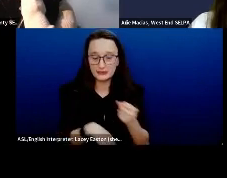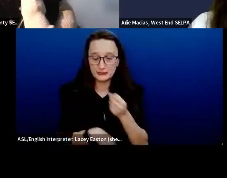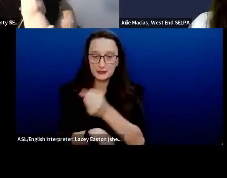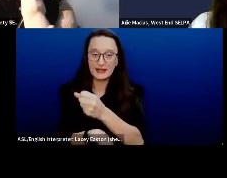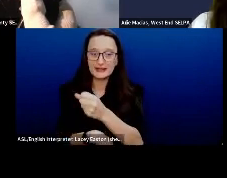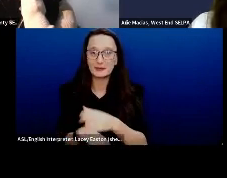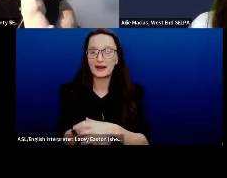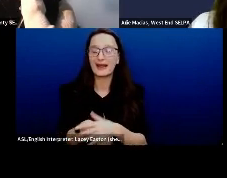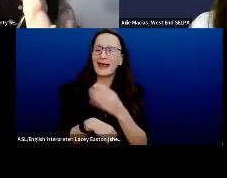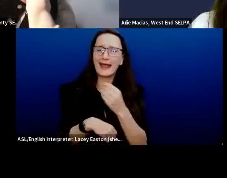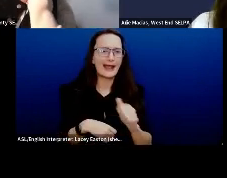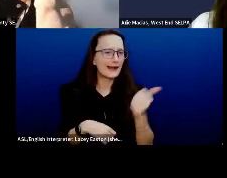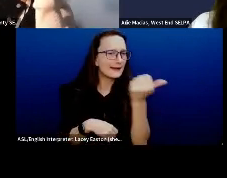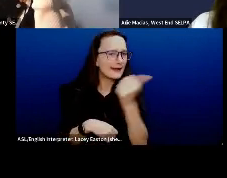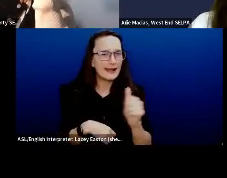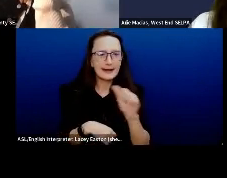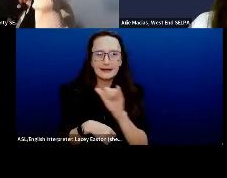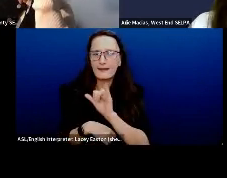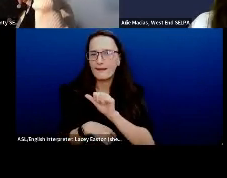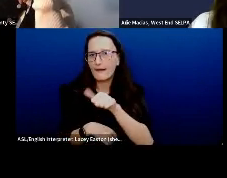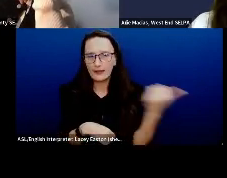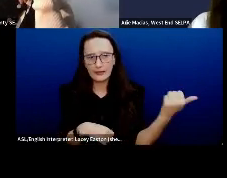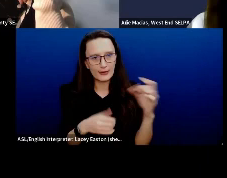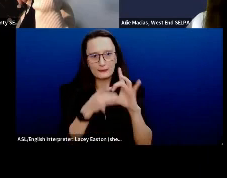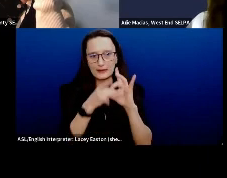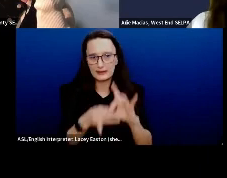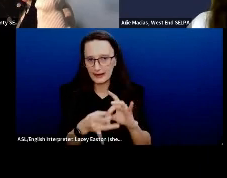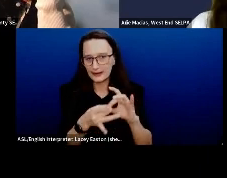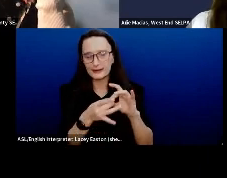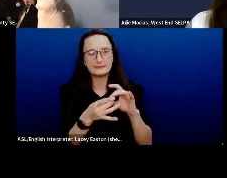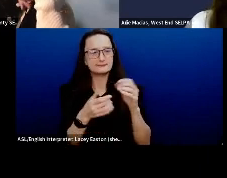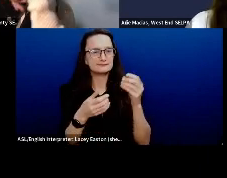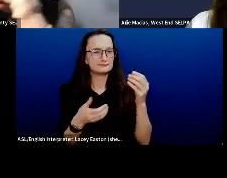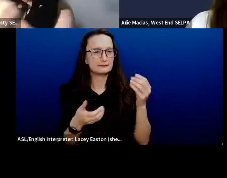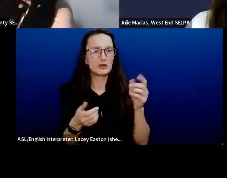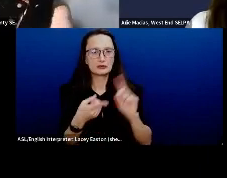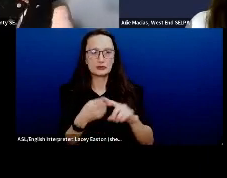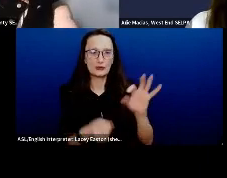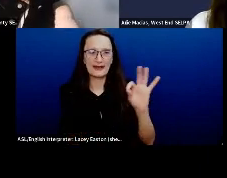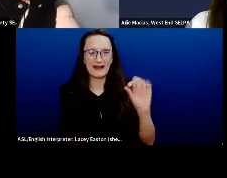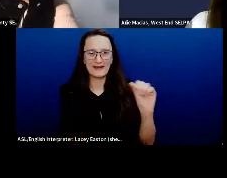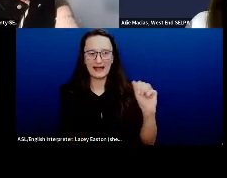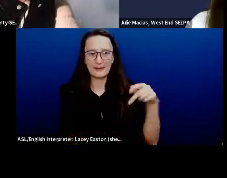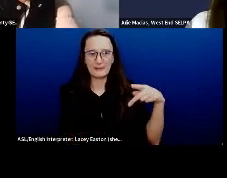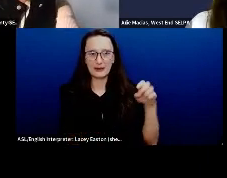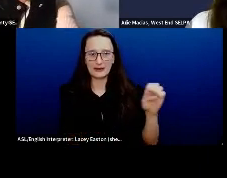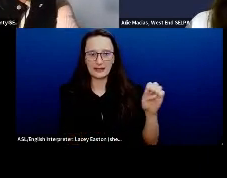los demás asuntos relacionados con el FAPE de su hijo y, como mencionó Rayleen, usted sabe que la participación